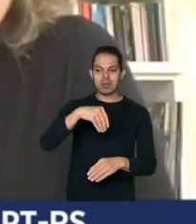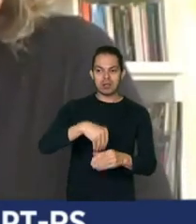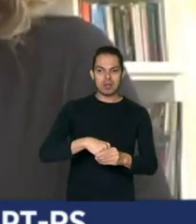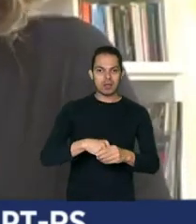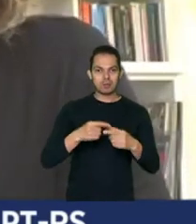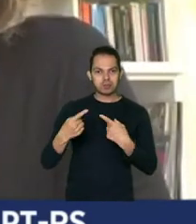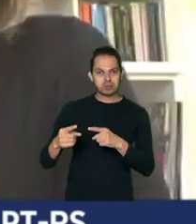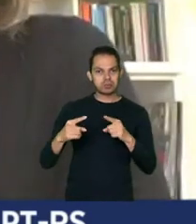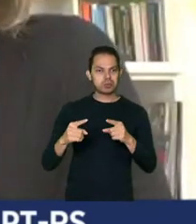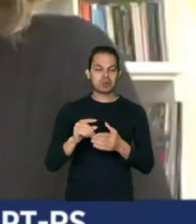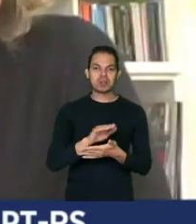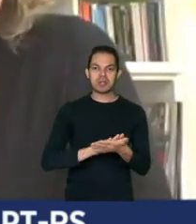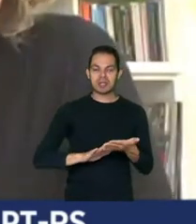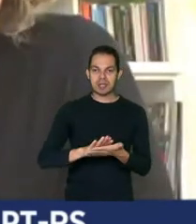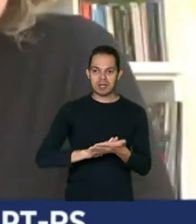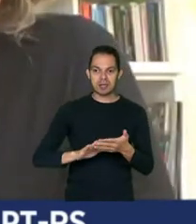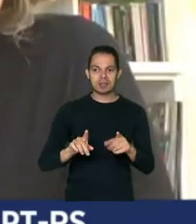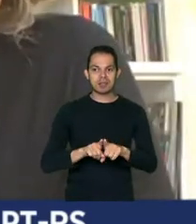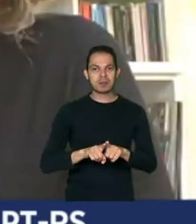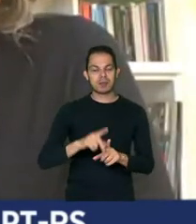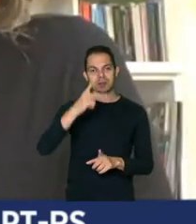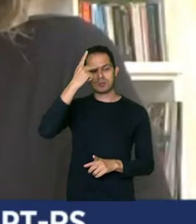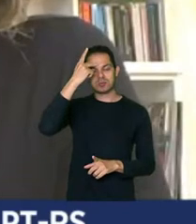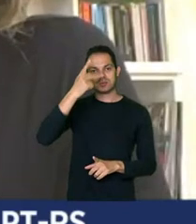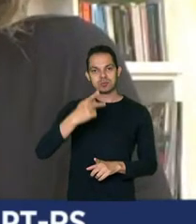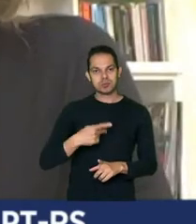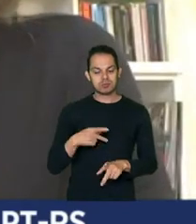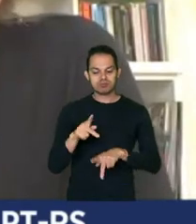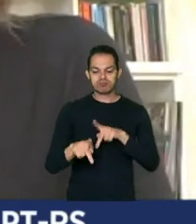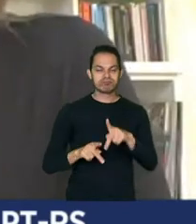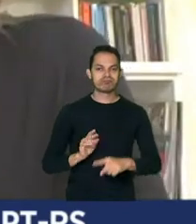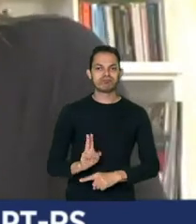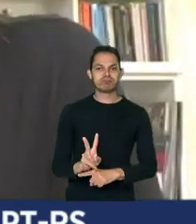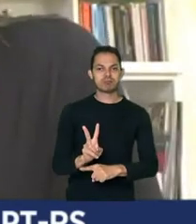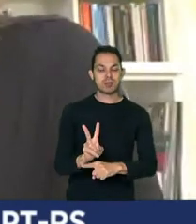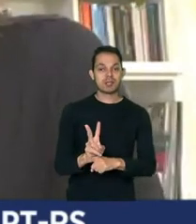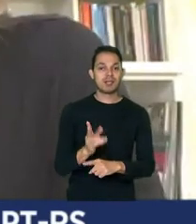BRASIL TEM NA SUA CONSTITUIÇÃO O PRINCÍPIO DA NÃO AGRESSÃO, O PRINCÍPIO DA AUTODETERMINAÇÃO DOS